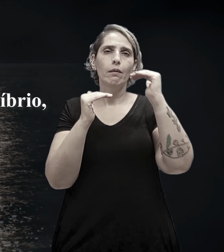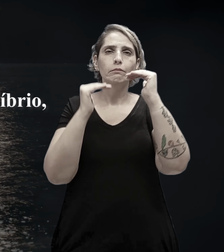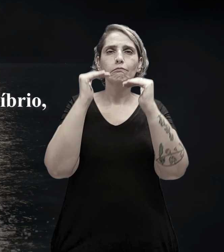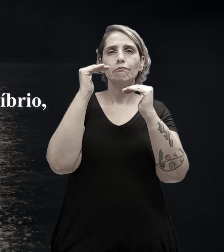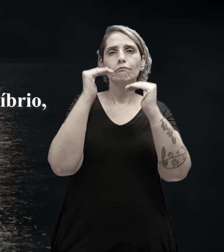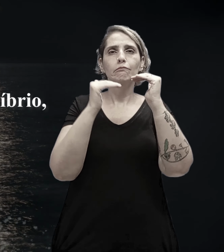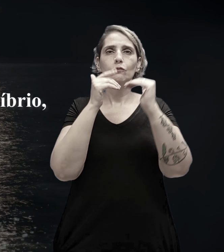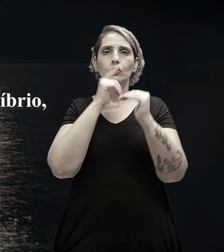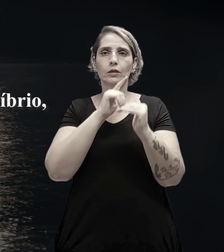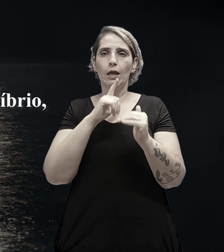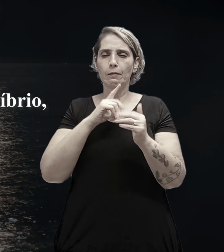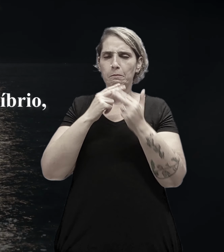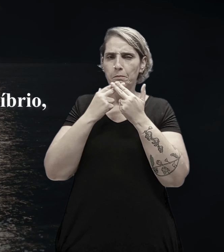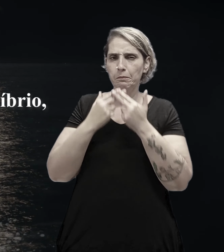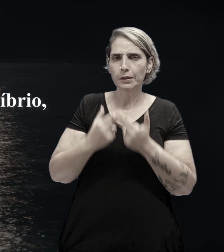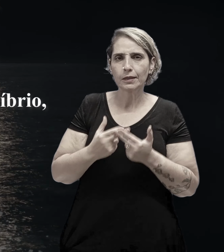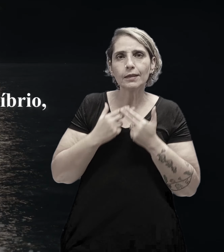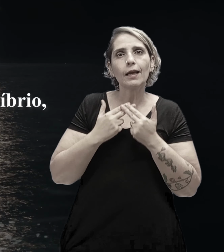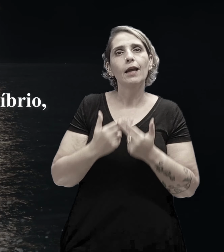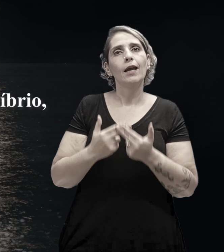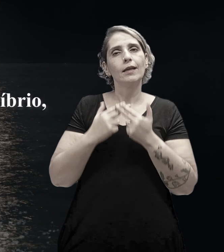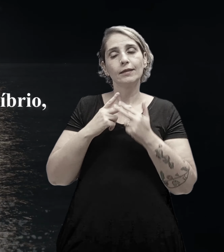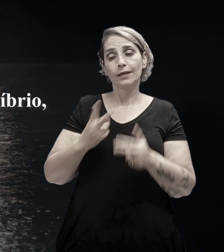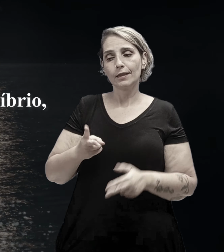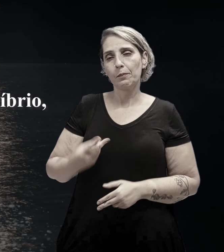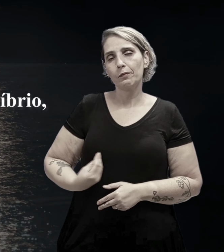sempre paciente, sempre presente.